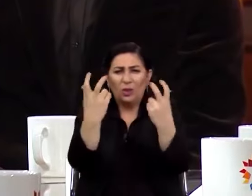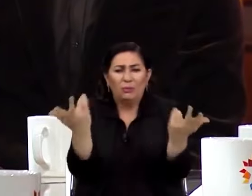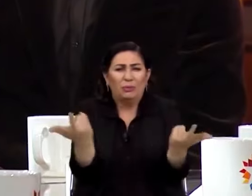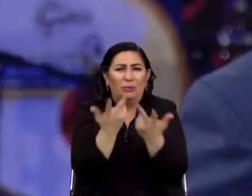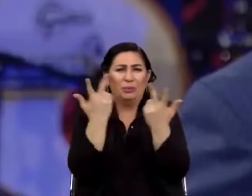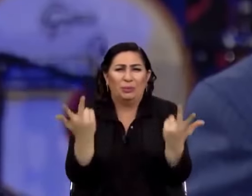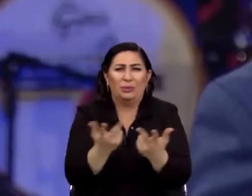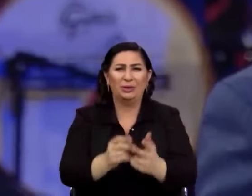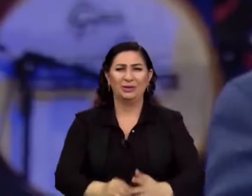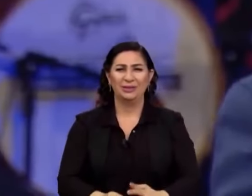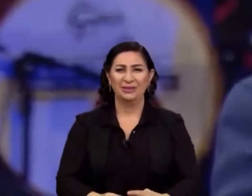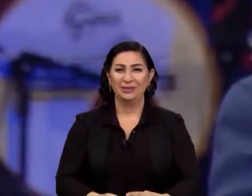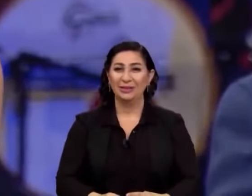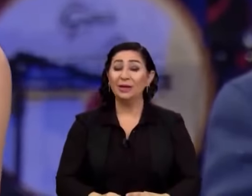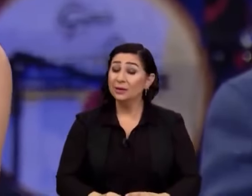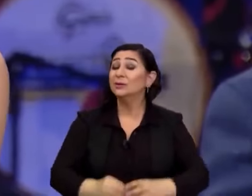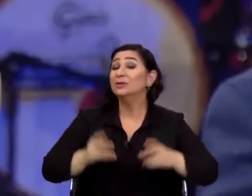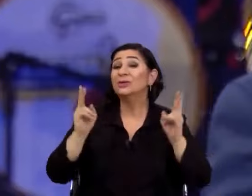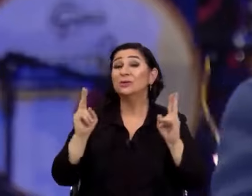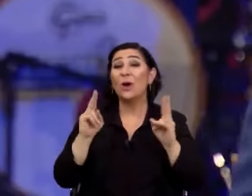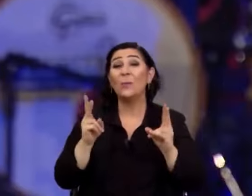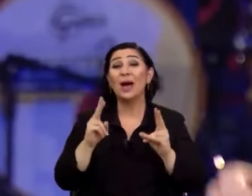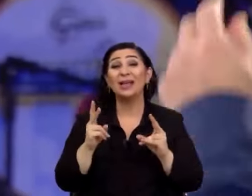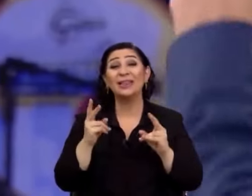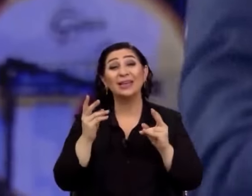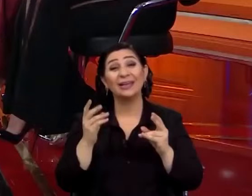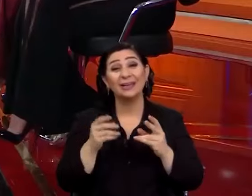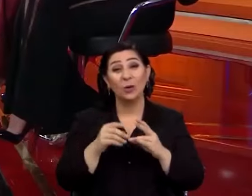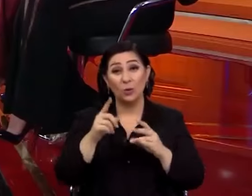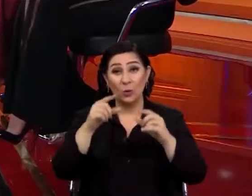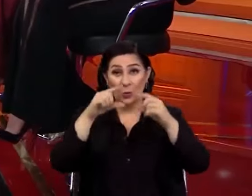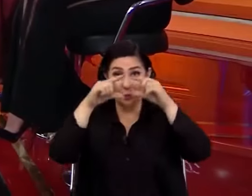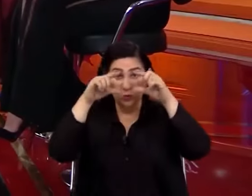olmuş Normalde hep överiz ni B on da gözleri Onun da Gözleri senin gibi böyle